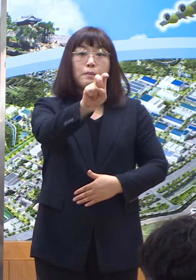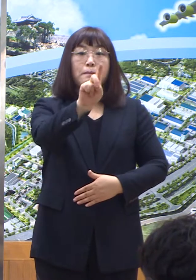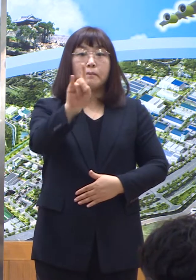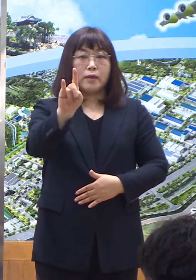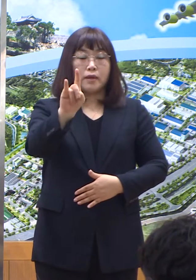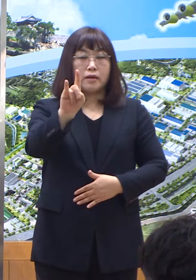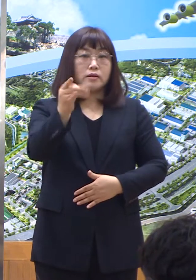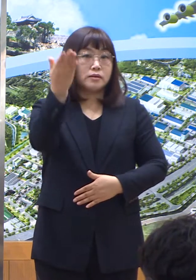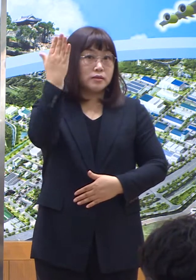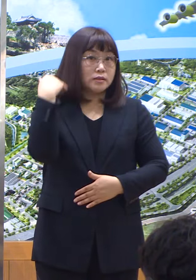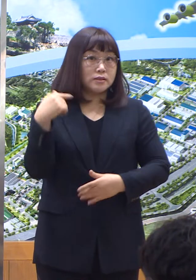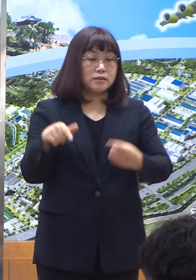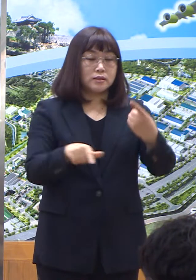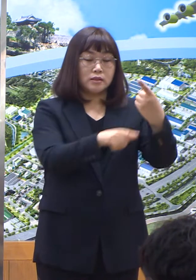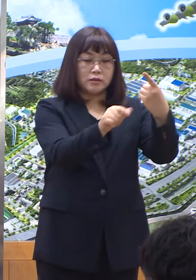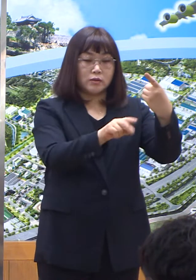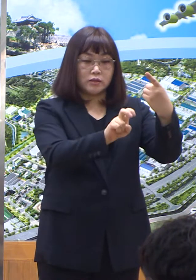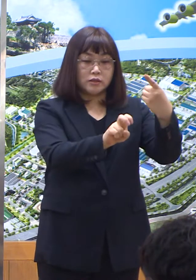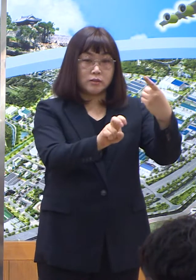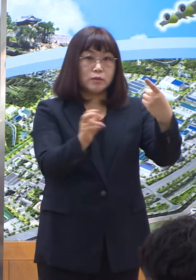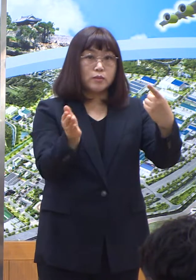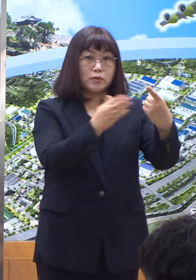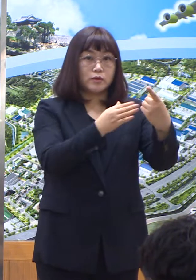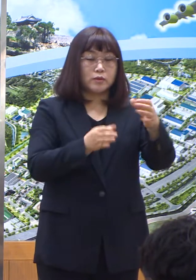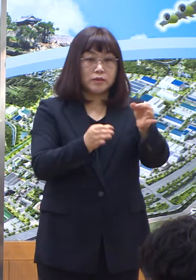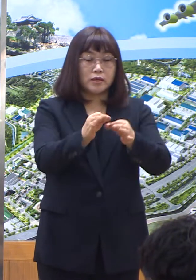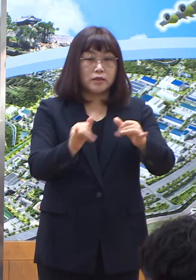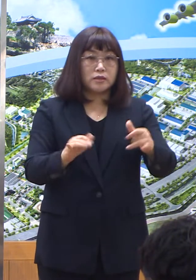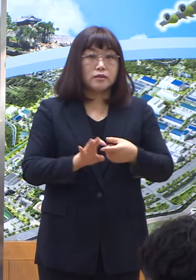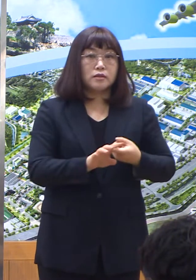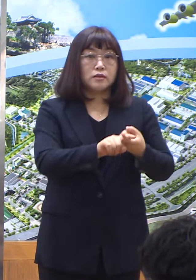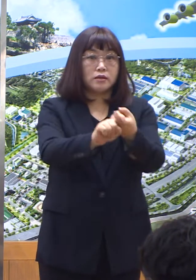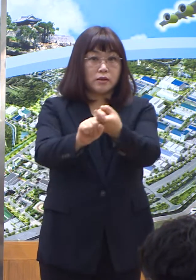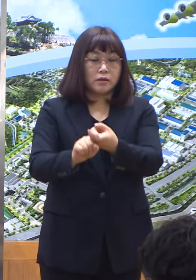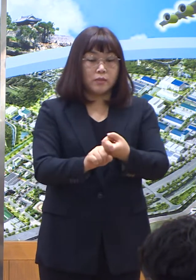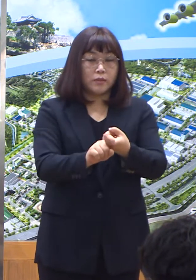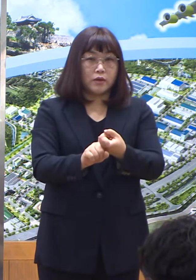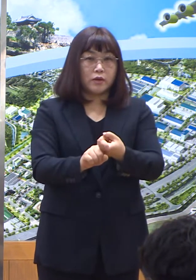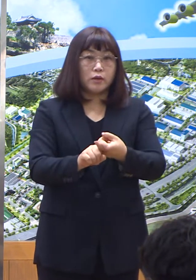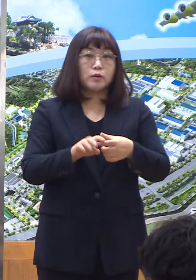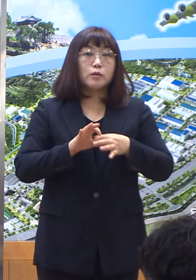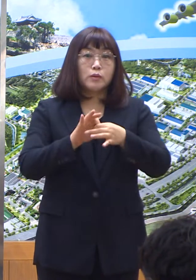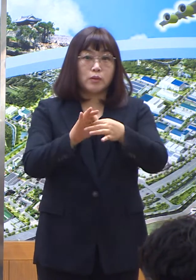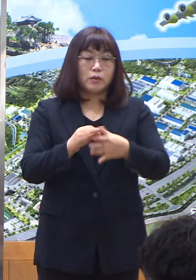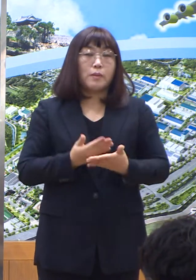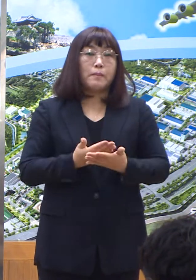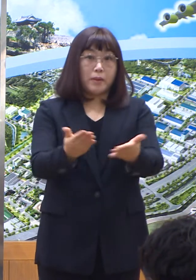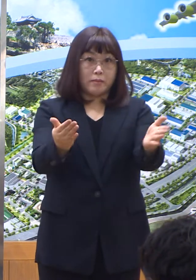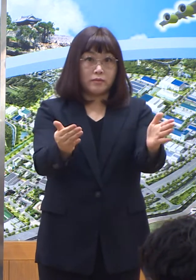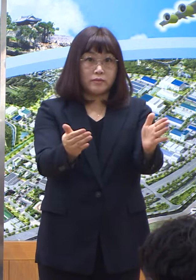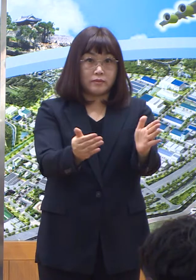지난 20일부터 상인연합회를 통해 전통시장 상인들에게 배부하였습니다.